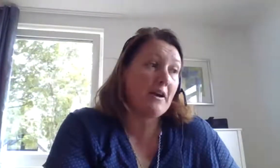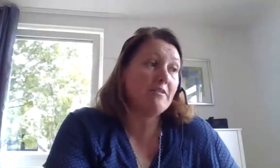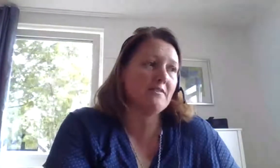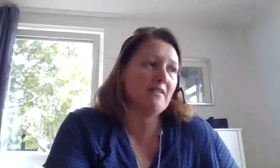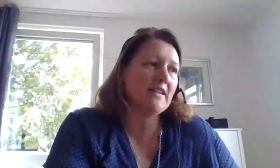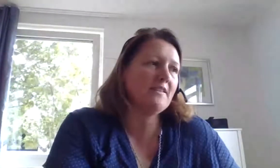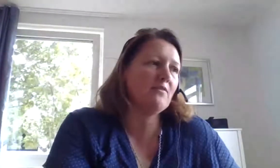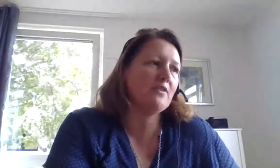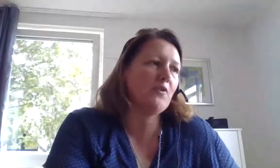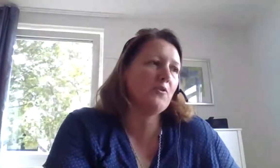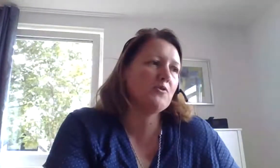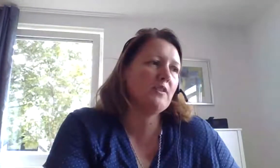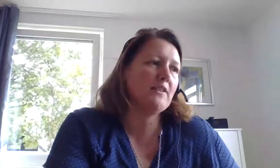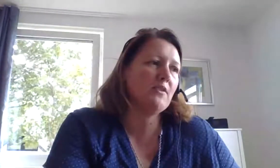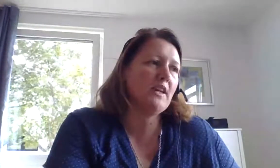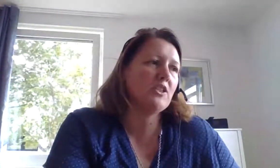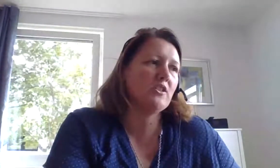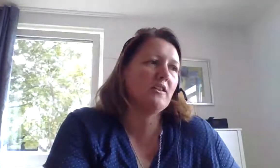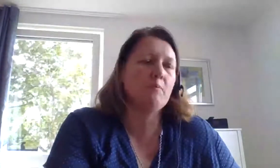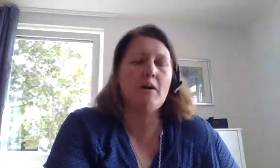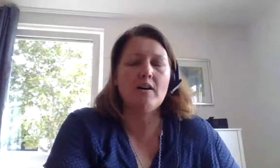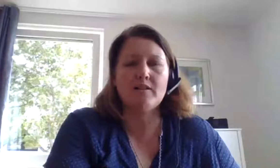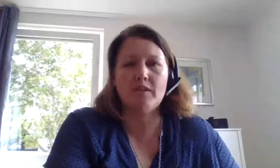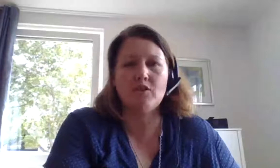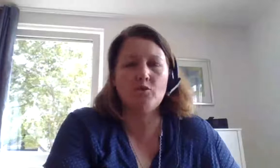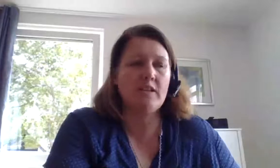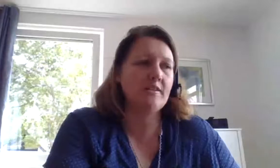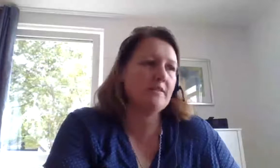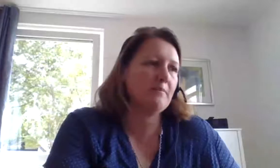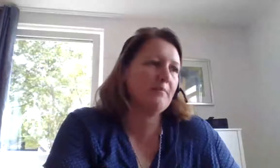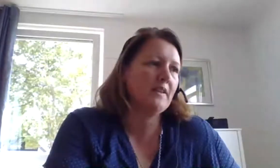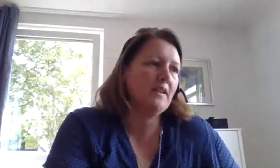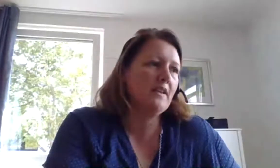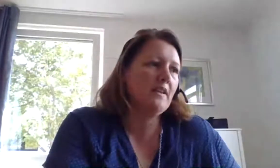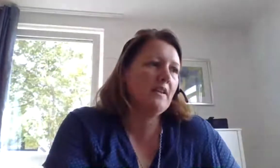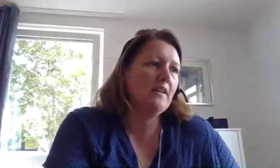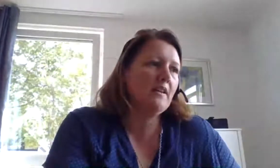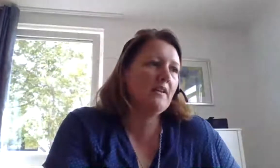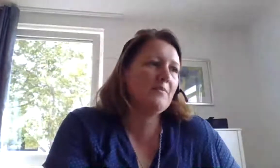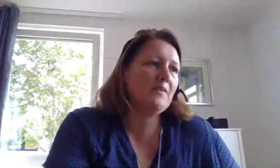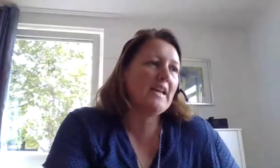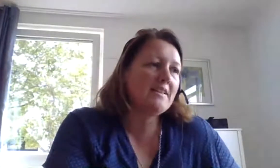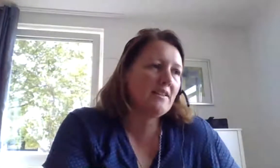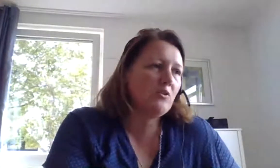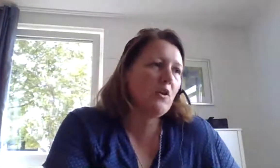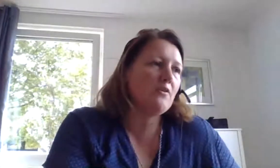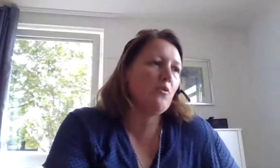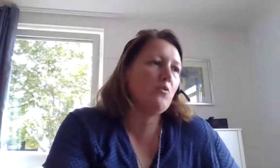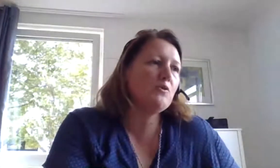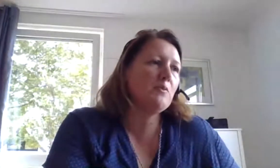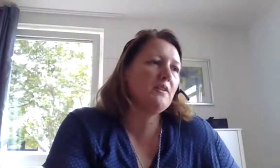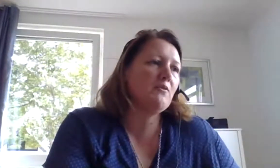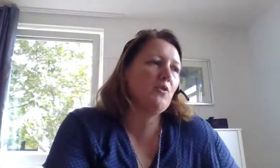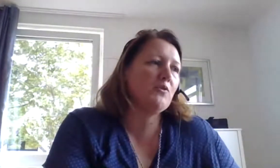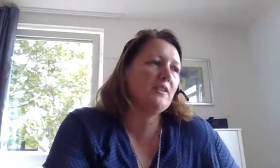مع التركيز على التعليم في ال22 عاما الماضية أيضا دخلتِ في مجال التعليم الدولي